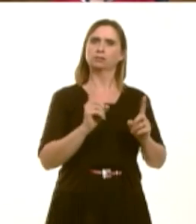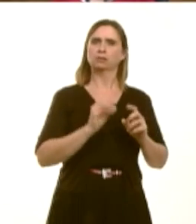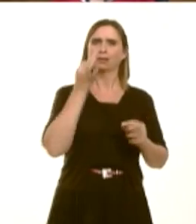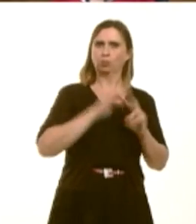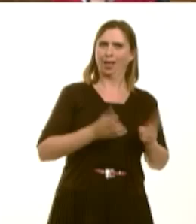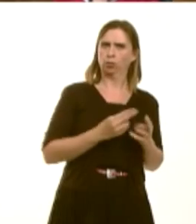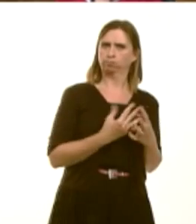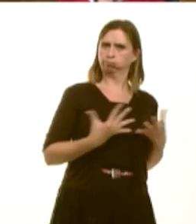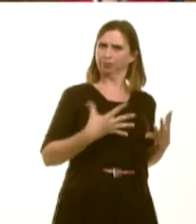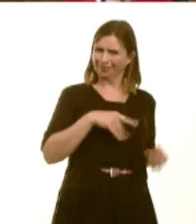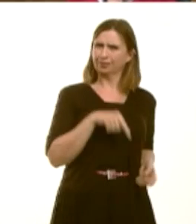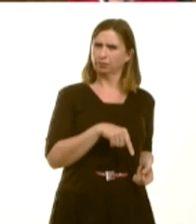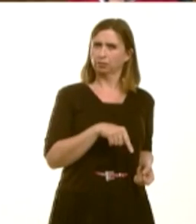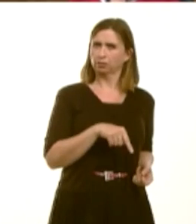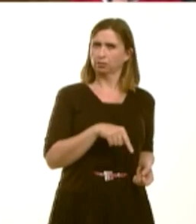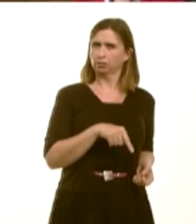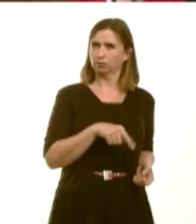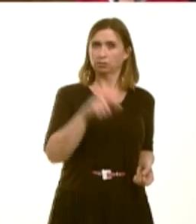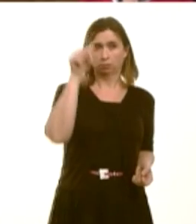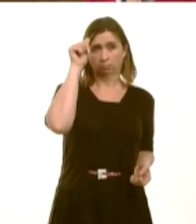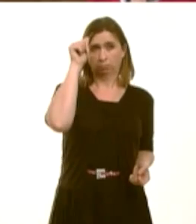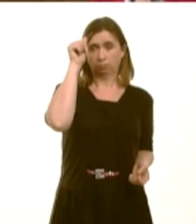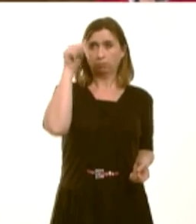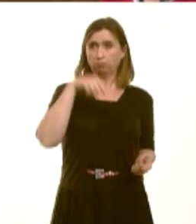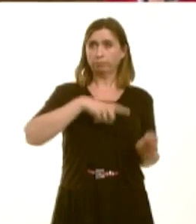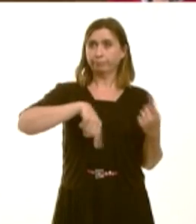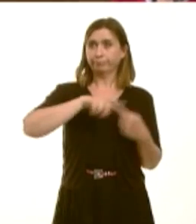to have a situation that many of us, Iím sure, have in this Chamber, where we have